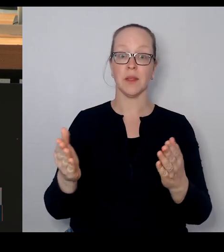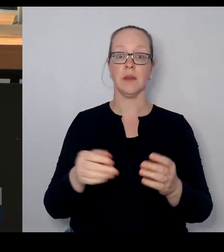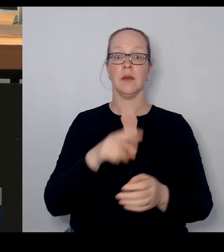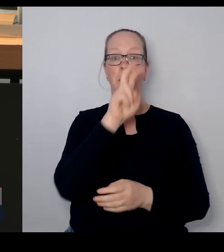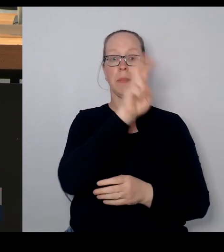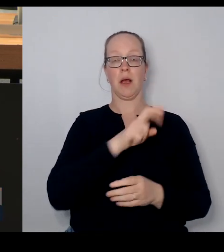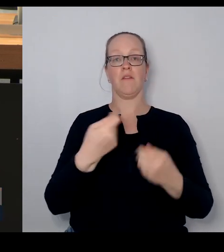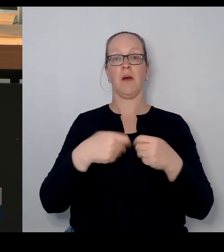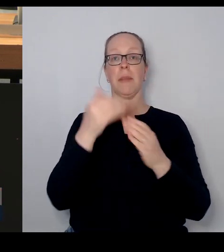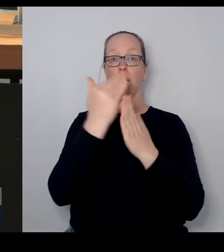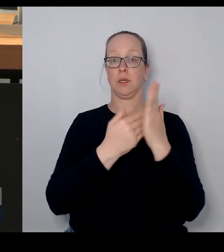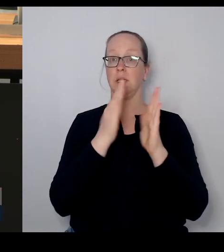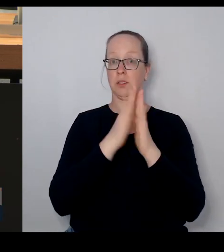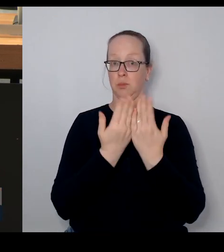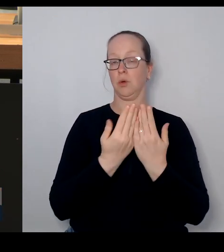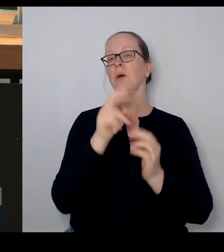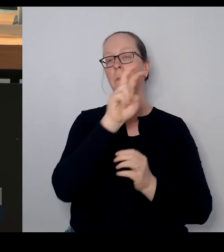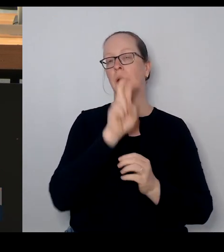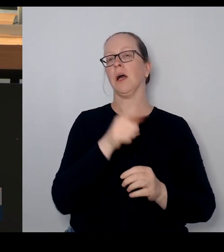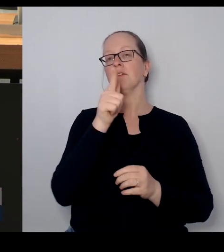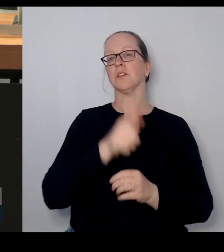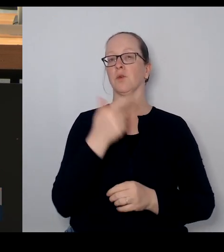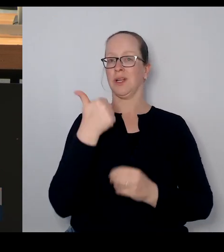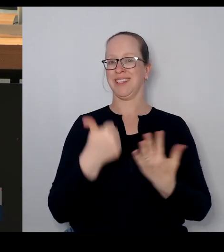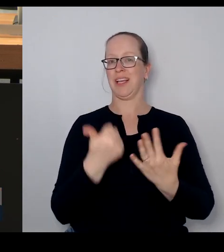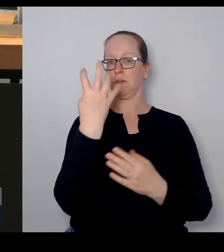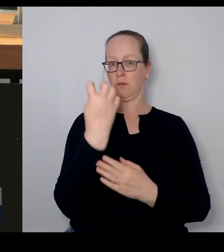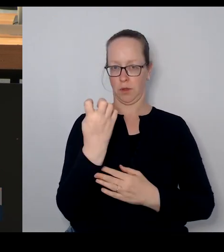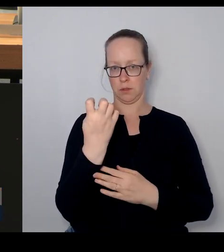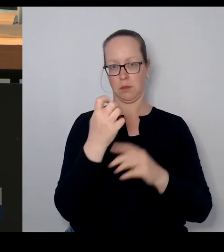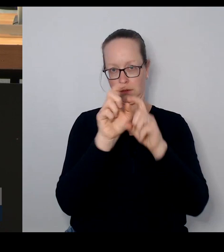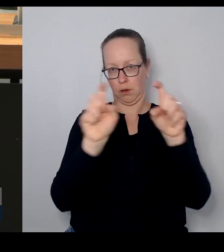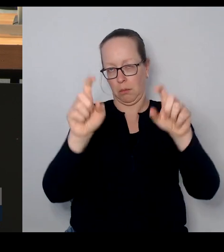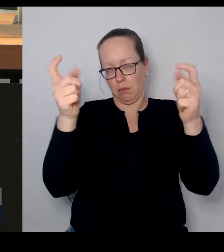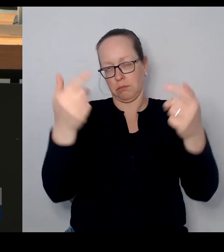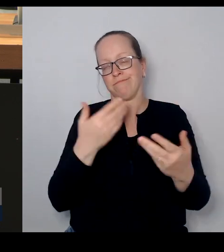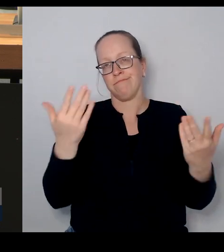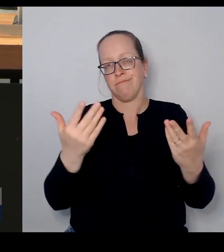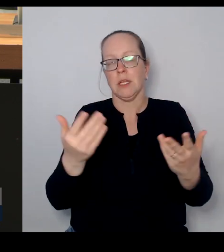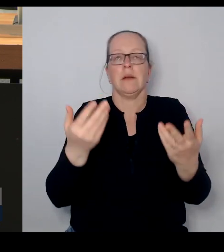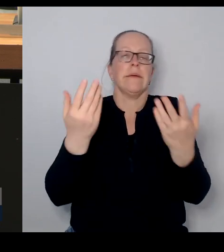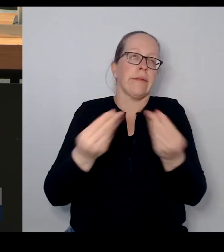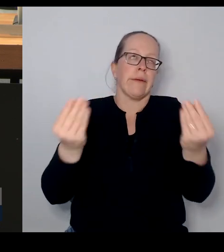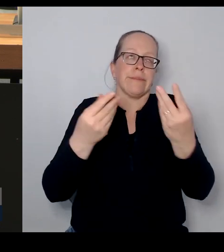Der hat den Titel Sonderregelungen für Flüchtlingsunterkünfte. Da geht es also um besondere Dinge.